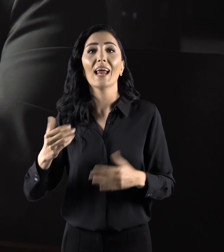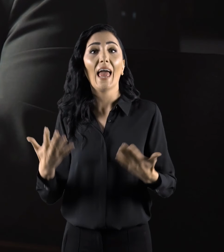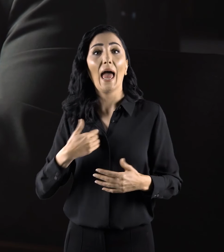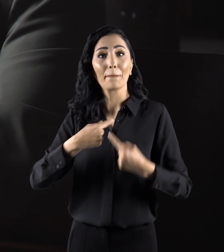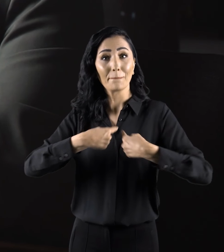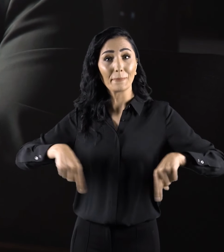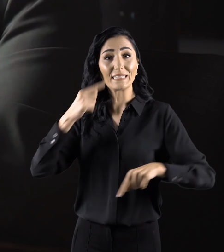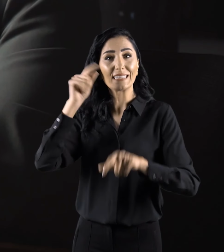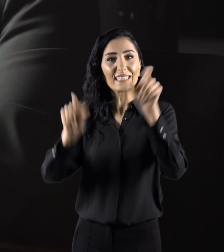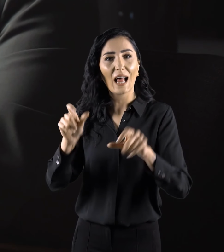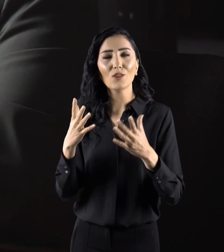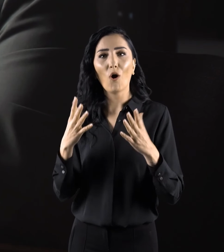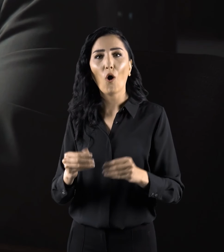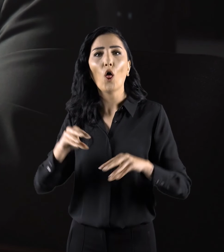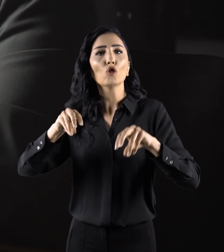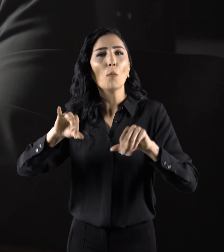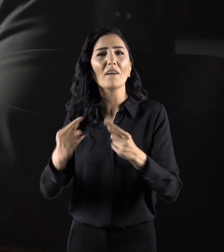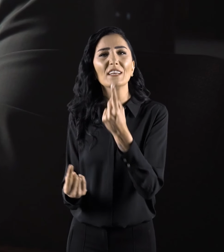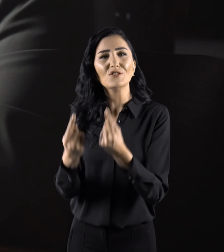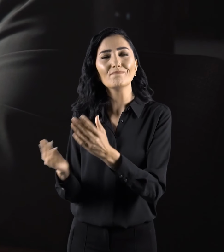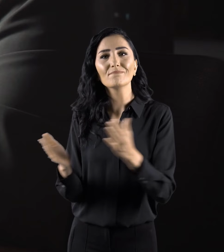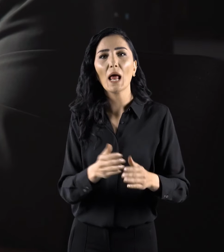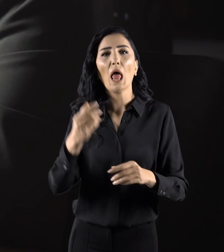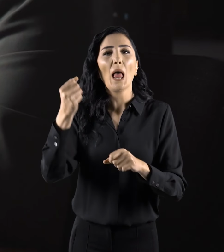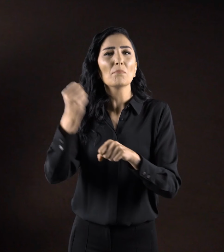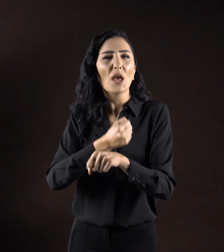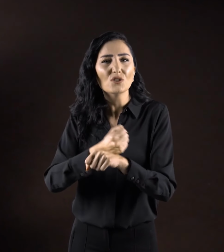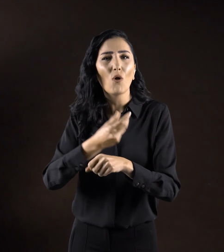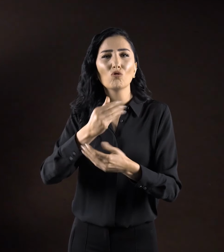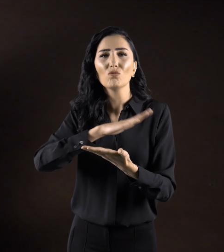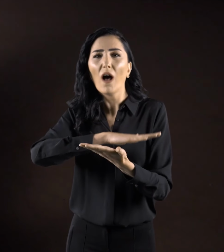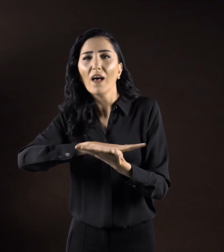Eğer biz insanlar olarak toprak ve çimin yerine beton ve asfalt dökmez